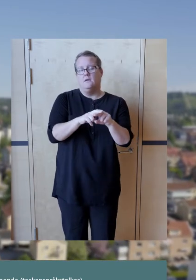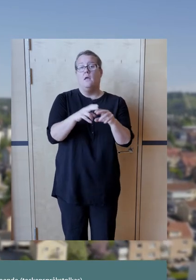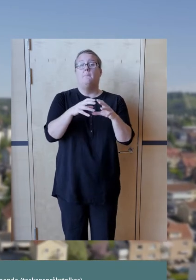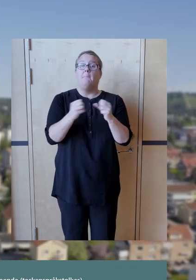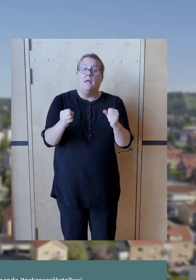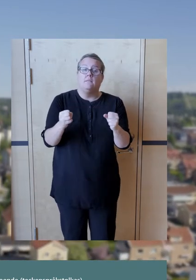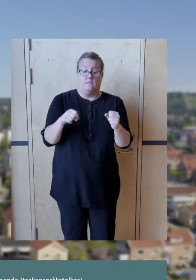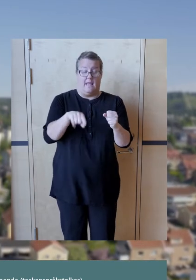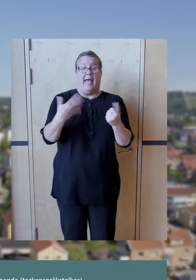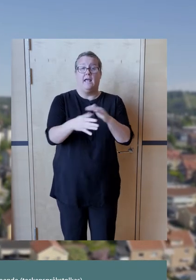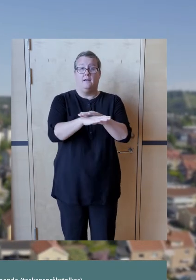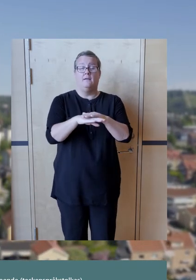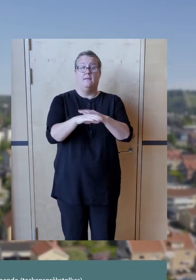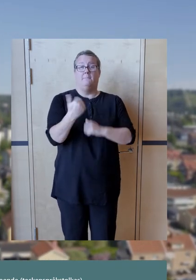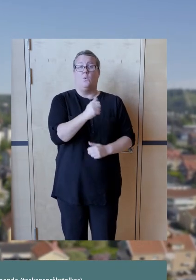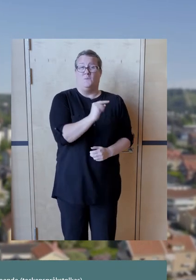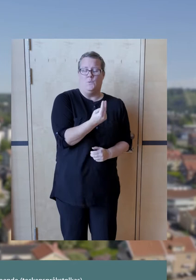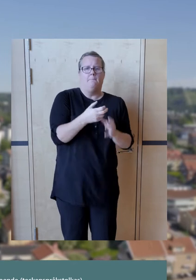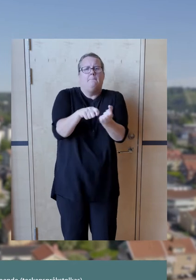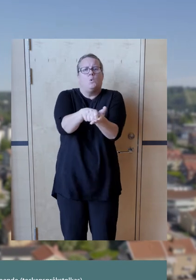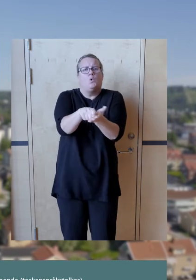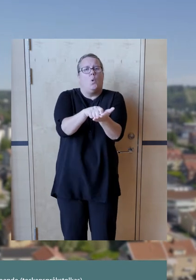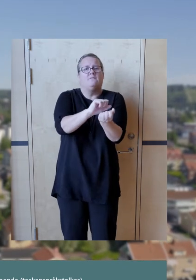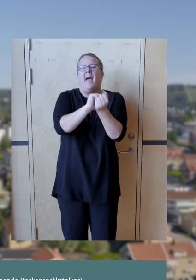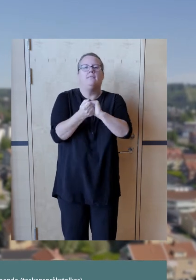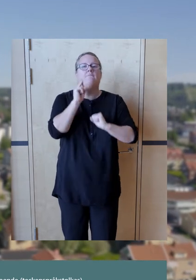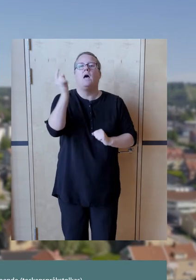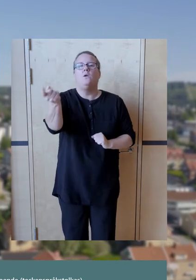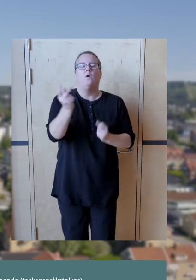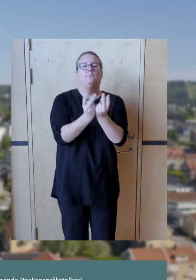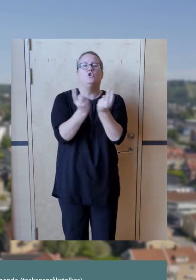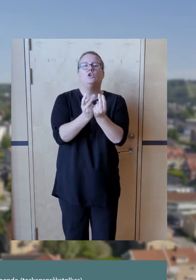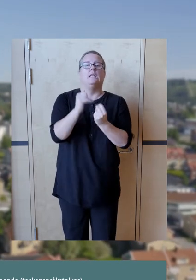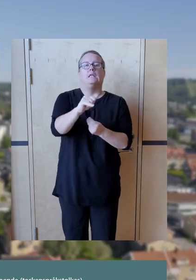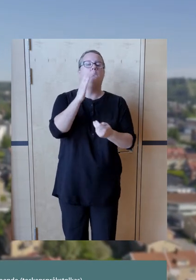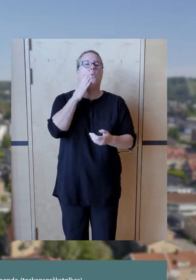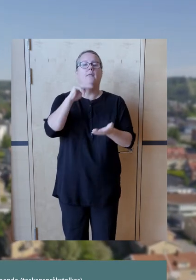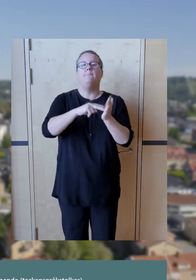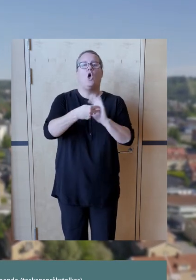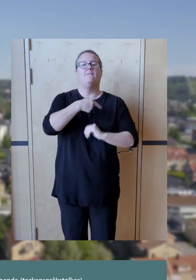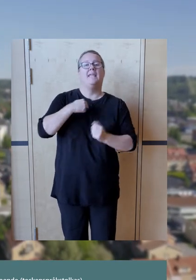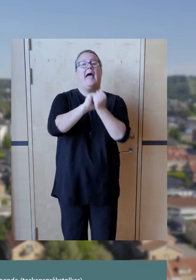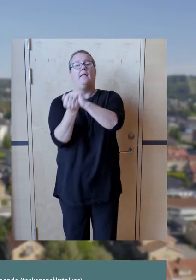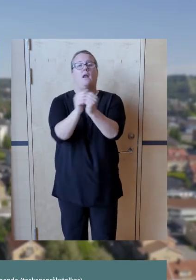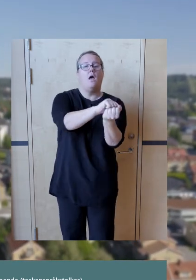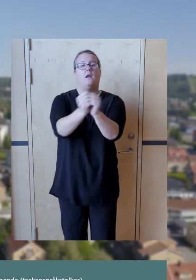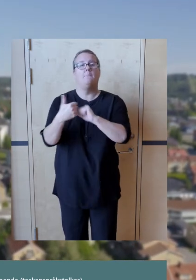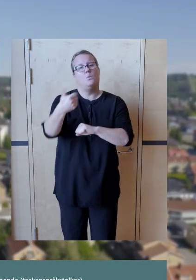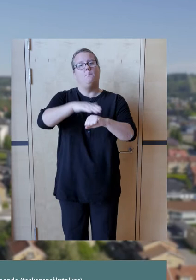Och då kommer vi att göra varje år i boendet boendeplan Ta nya beslut Utifrån de behov vi har Tack